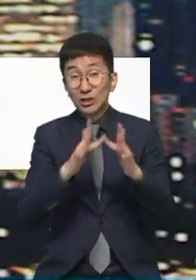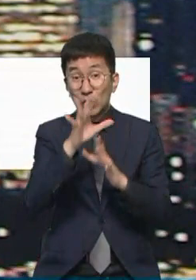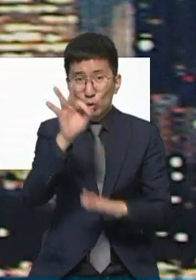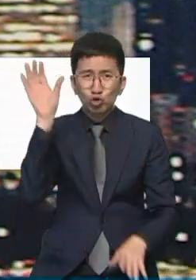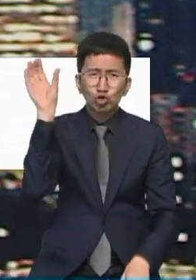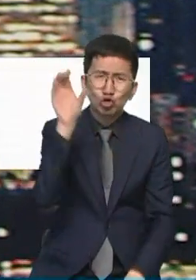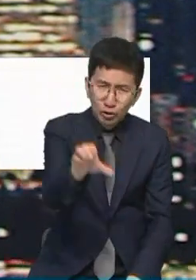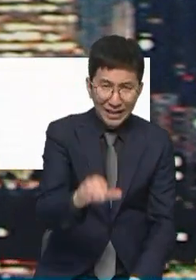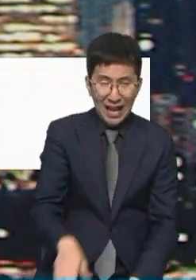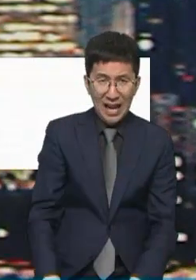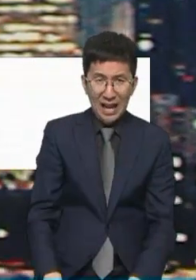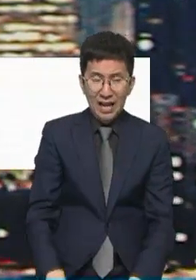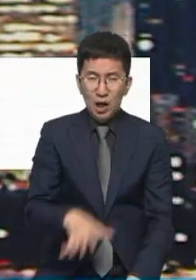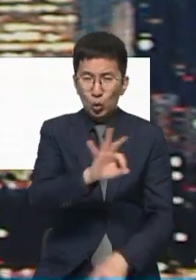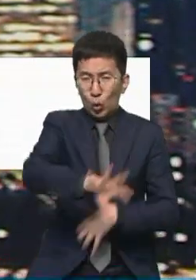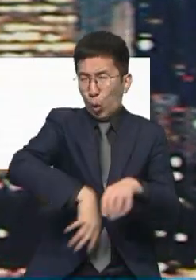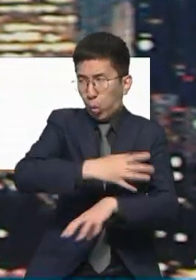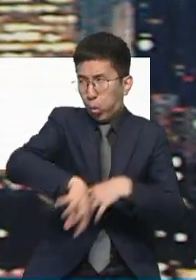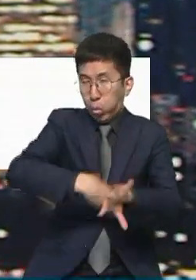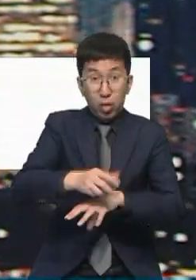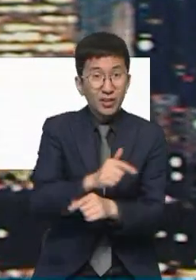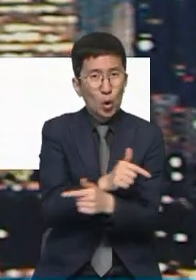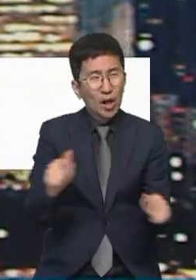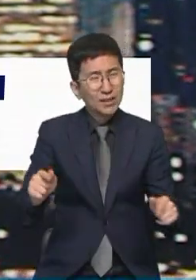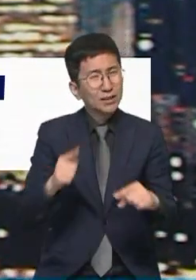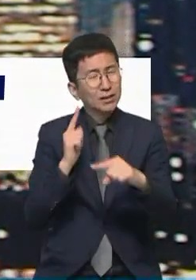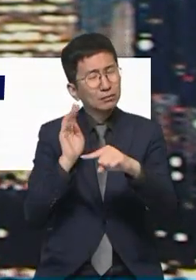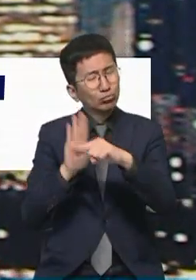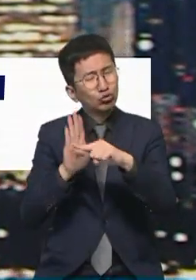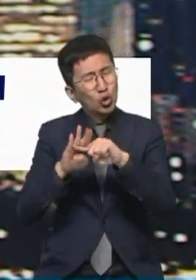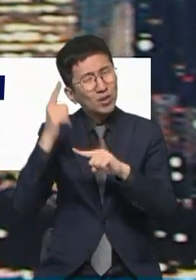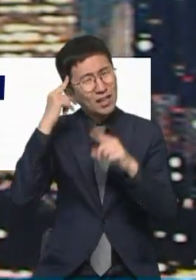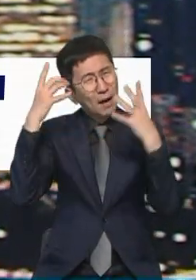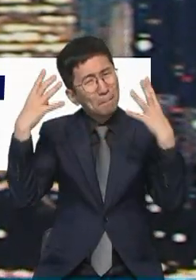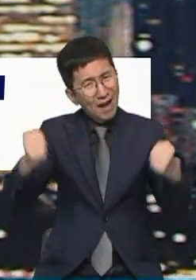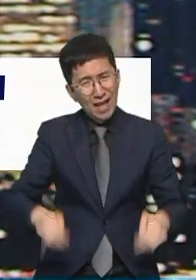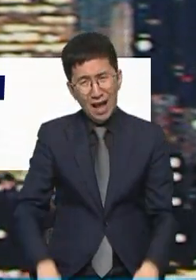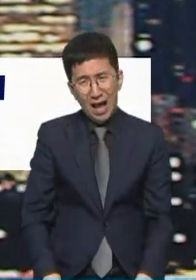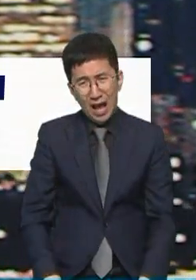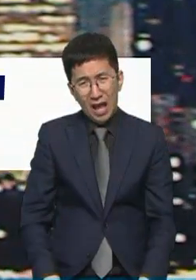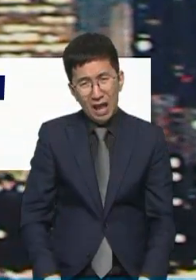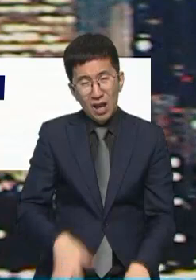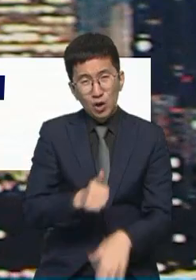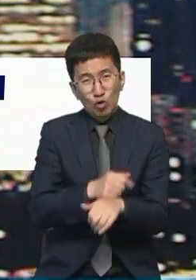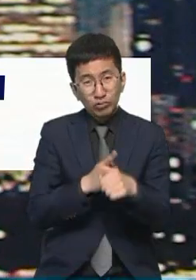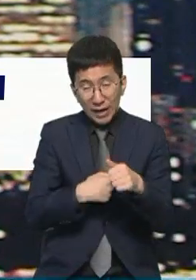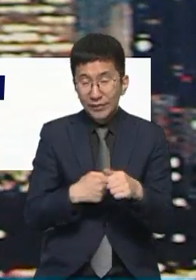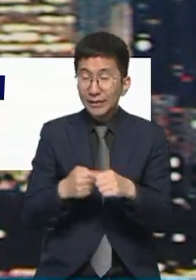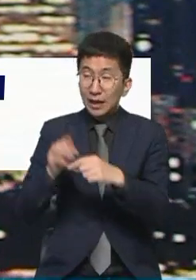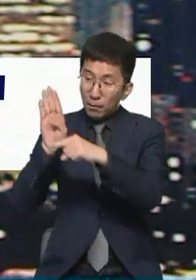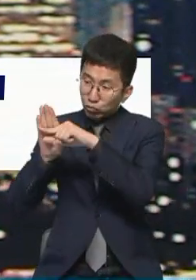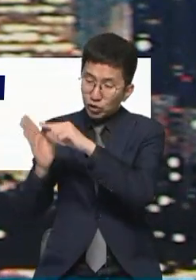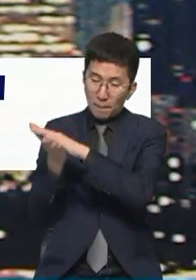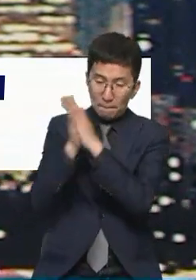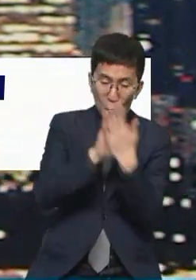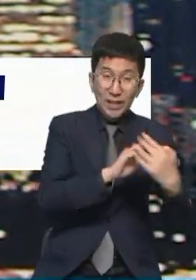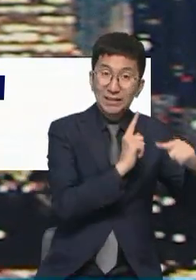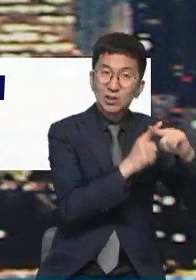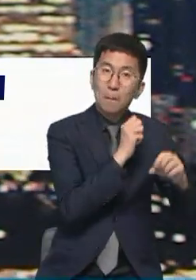자금 세탁 수단이다와 같은 부정적인 인식이 굉장히 강하다 보니까 이런 인식을 불식시키기 위해서라도 어느 정도 규제가 필요하다고 보는 겁니다.